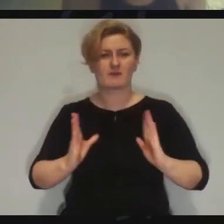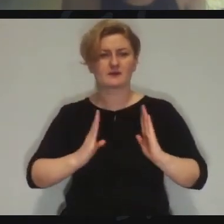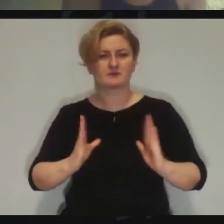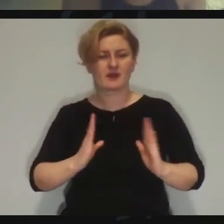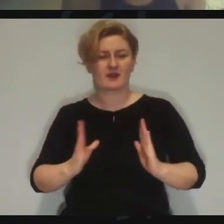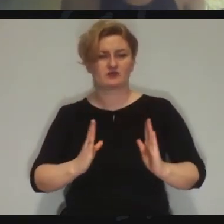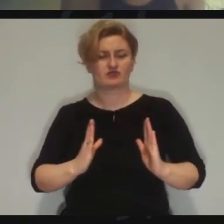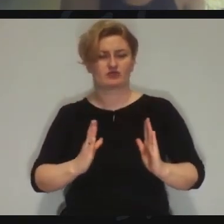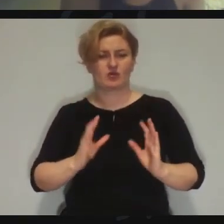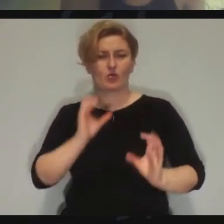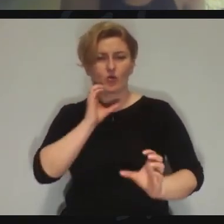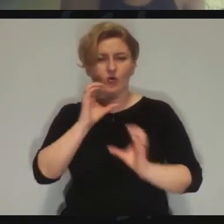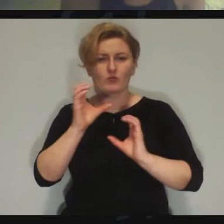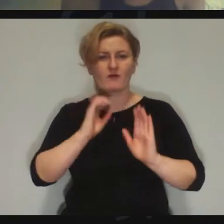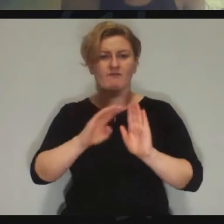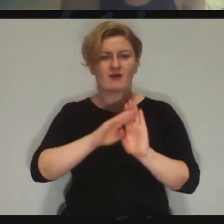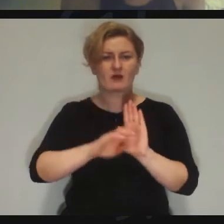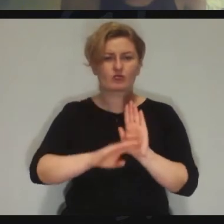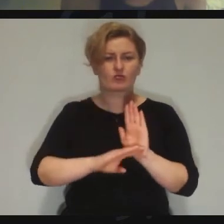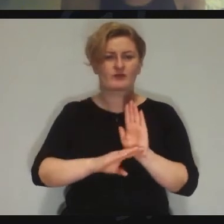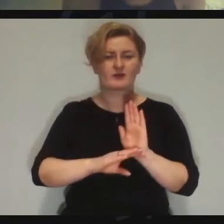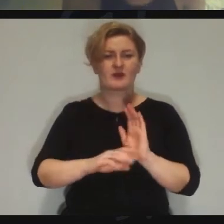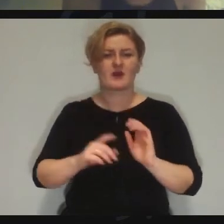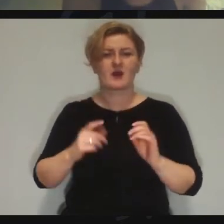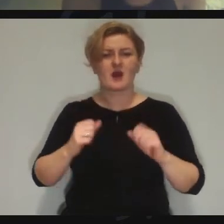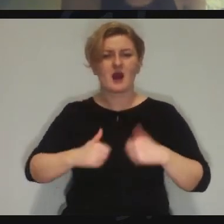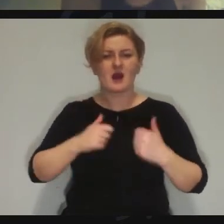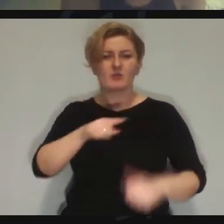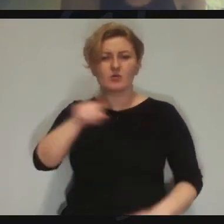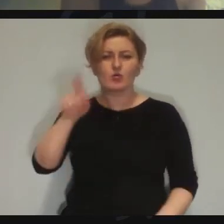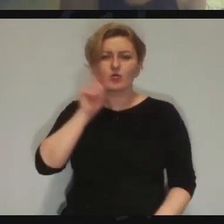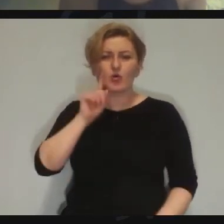żeby oni się w miarę naturalnie i przede wszystkim dobrze czuli.